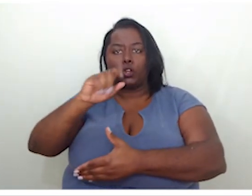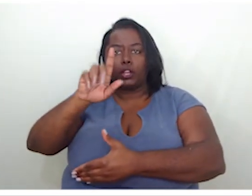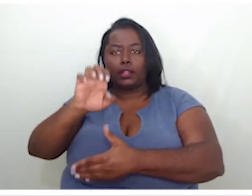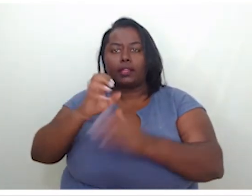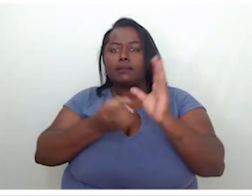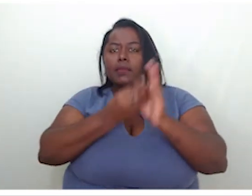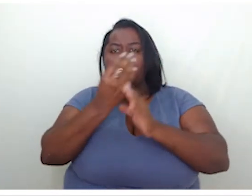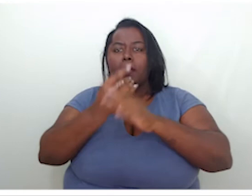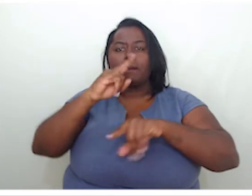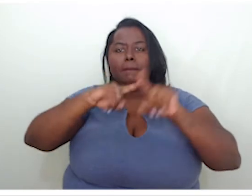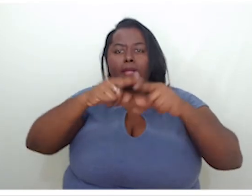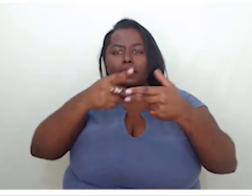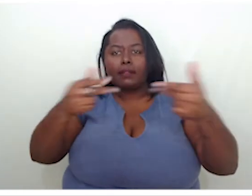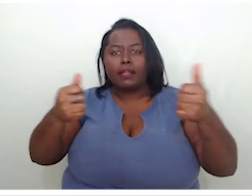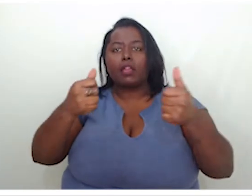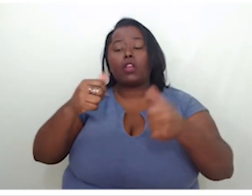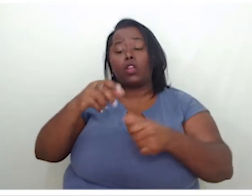y diferentes tipos de materiales,